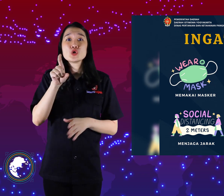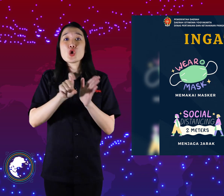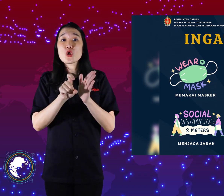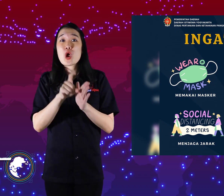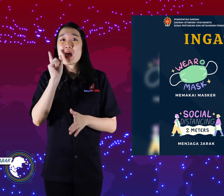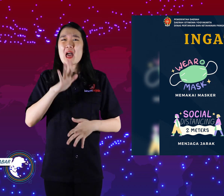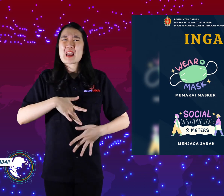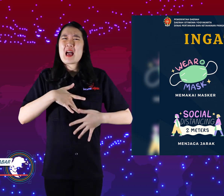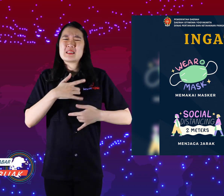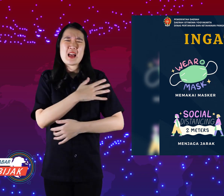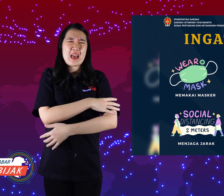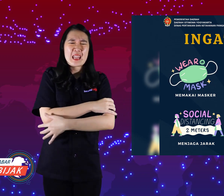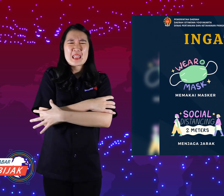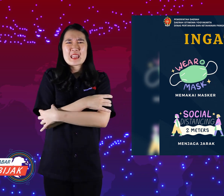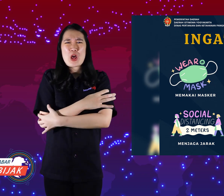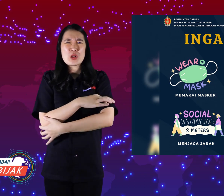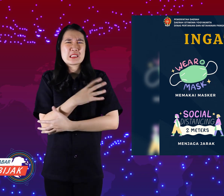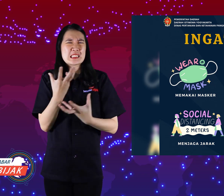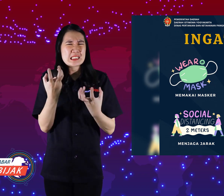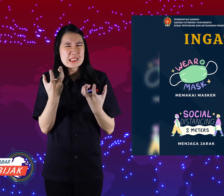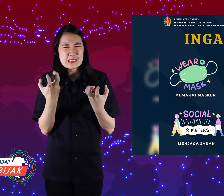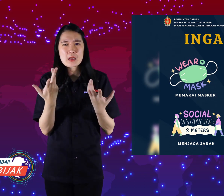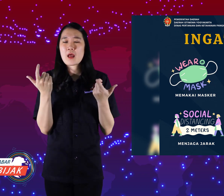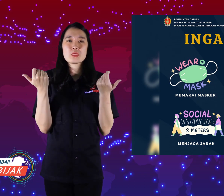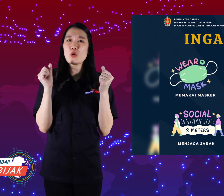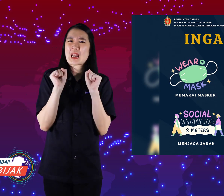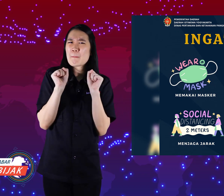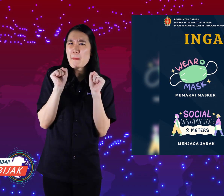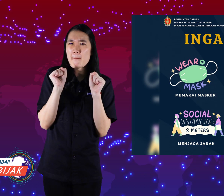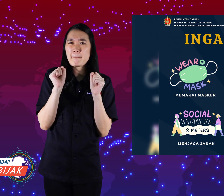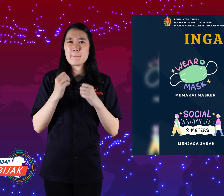seperti nyeri otot atau demam.